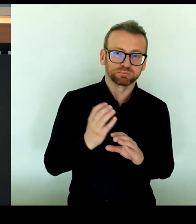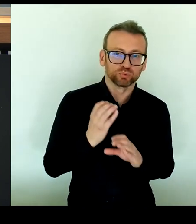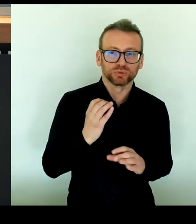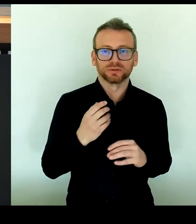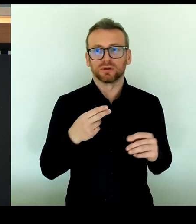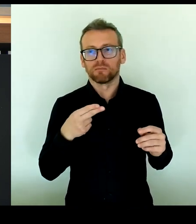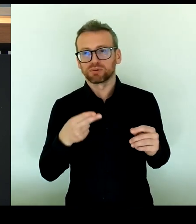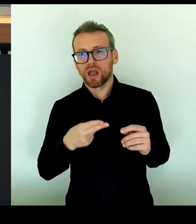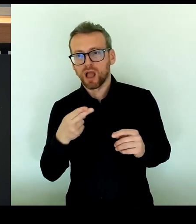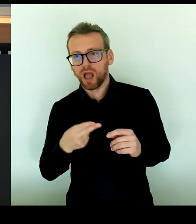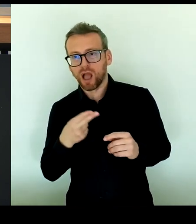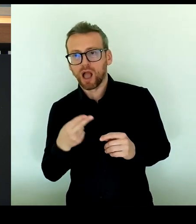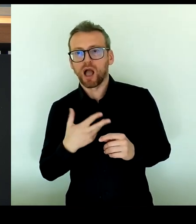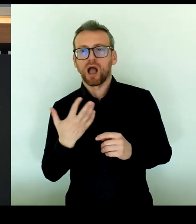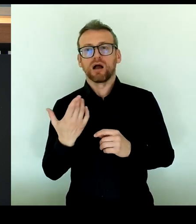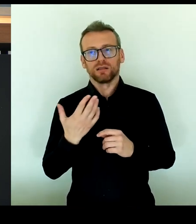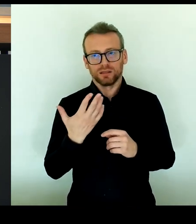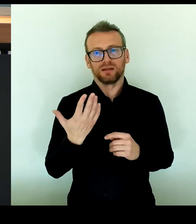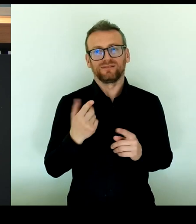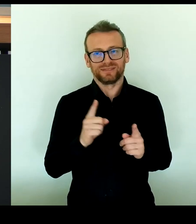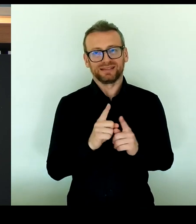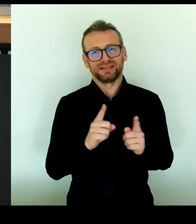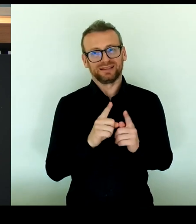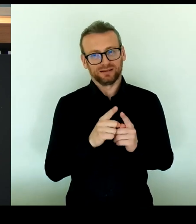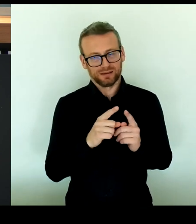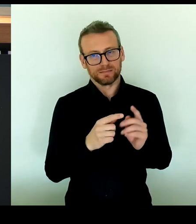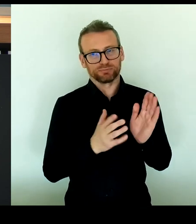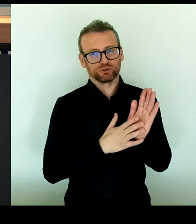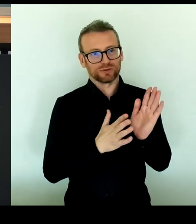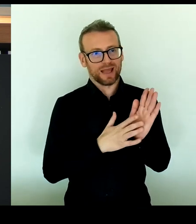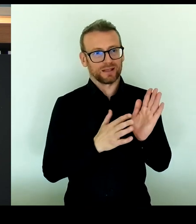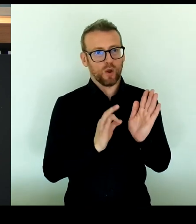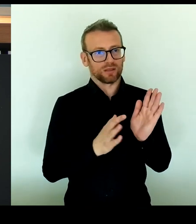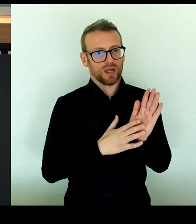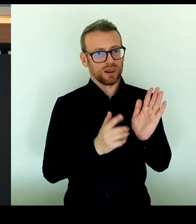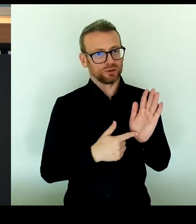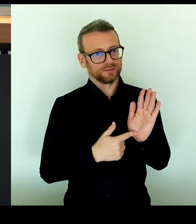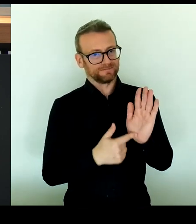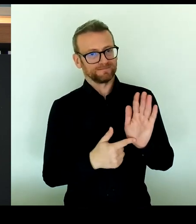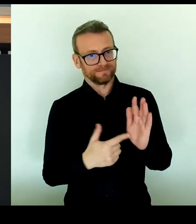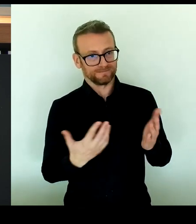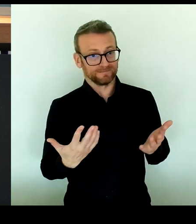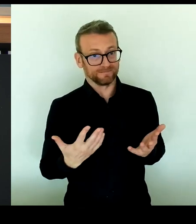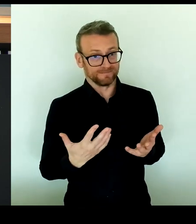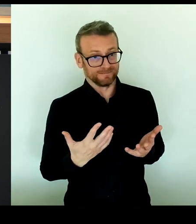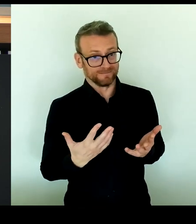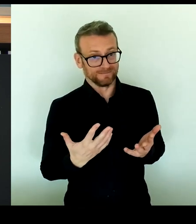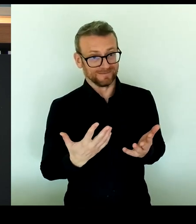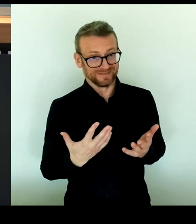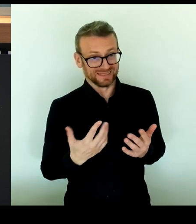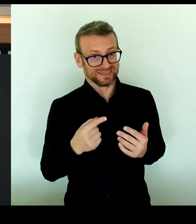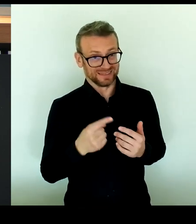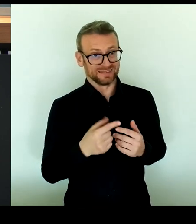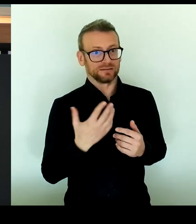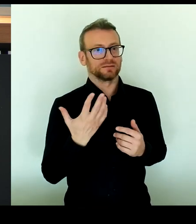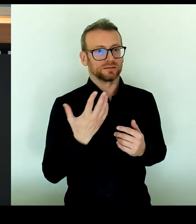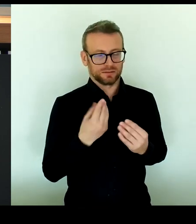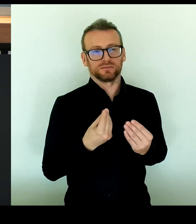dass aus der Digitalisierungssicht vieles im Argen lag und nun schnell mit heißer Nadel nach